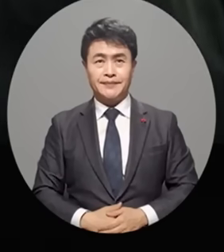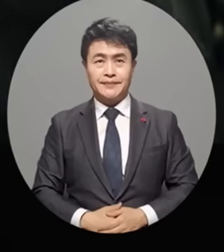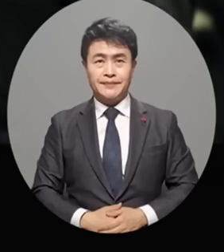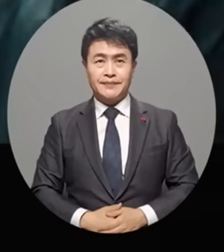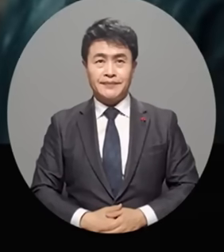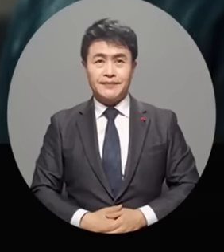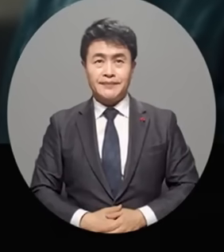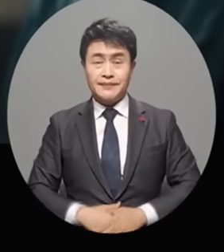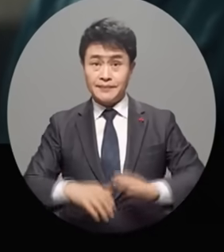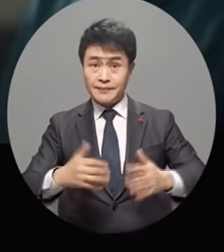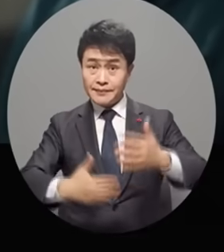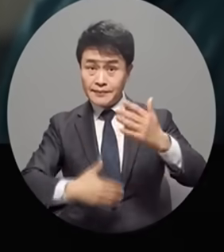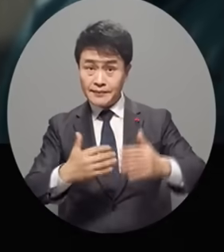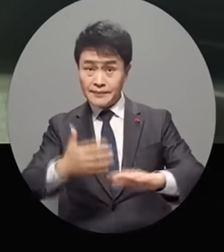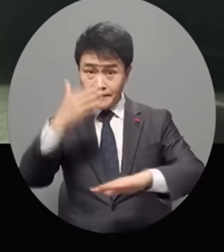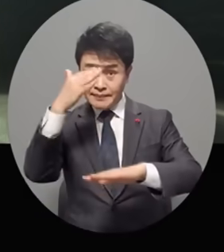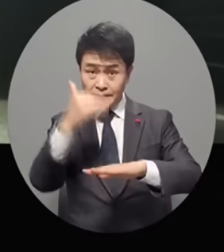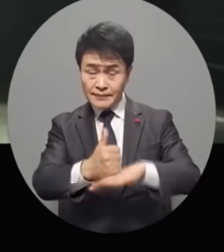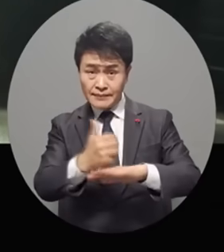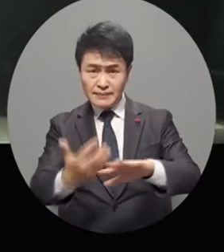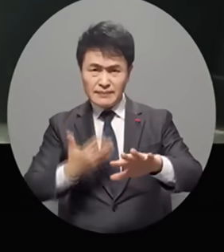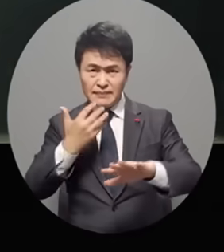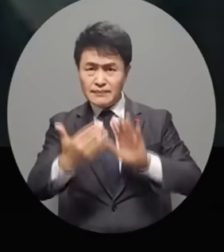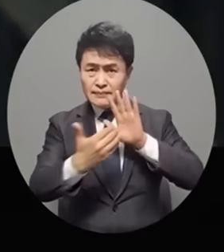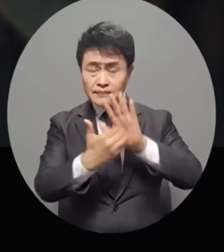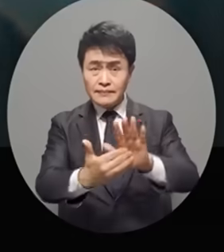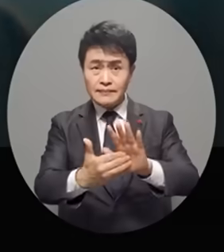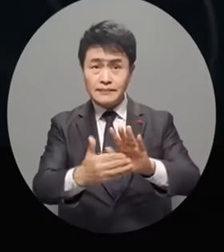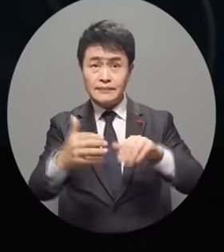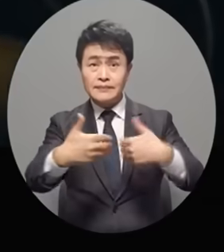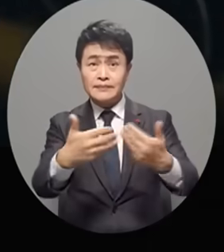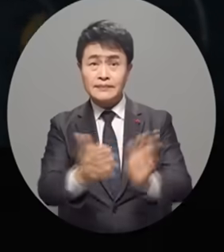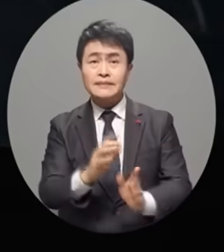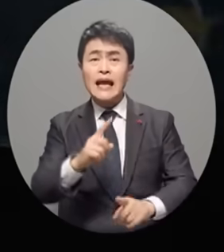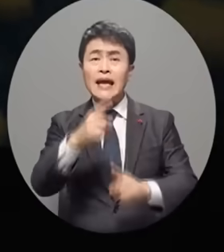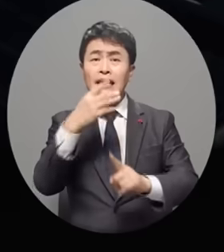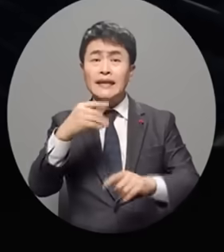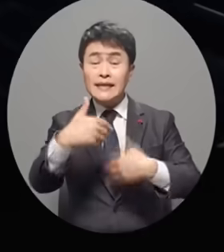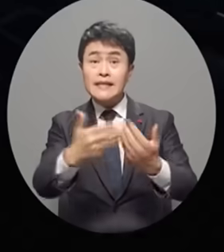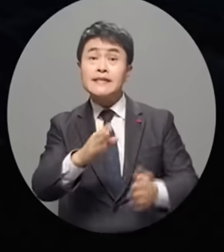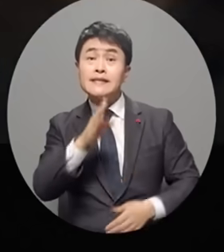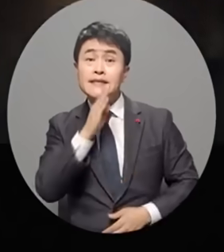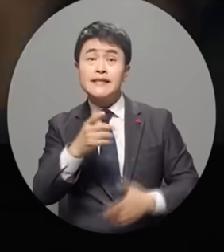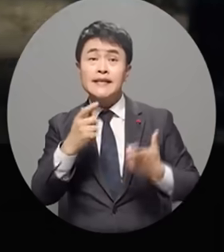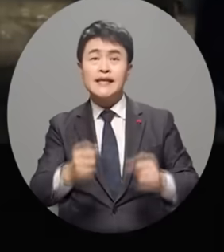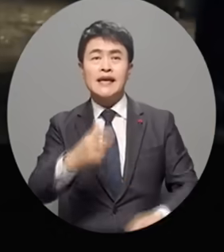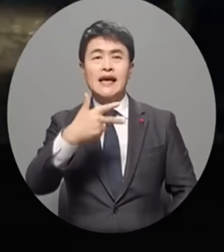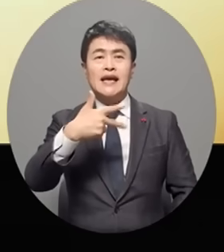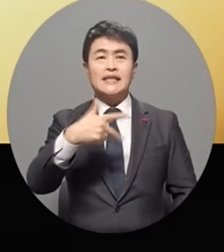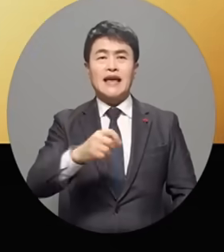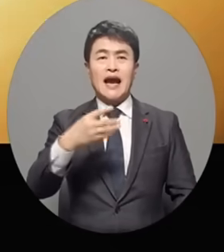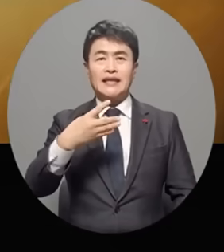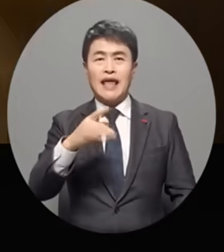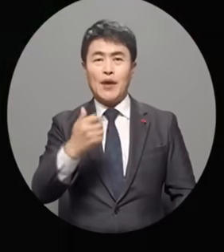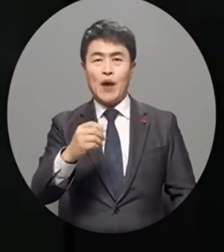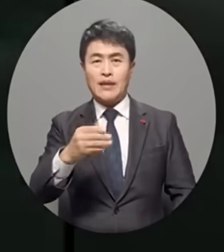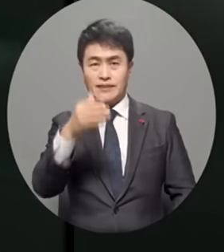알아봤습니다. 영화에서 끝까지 쿠데타에 저항하는 수도 경비 사령관 이태신의 실존 인물은 장태완